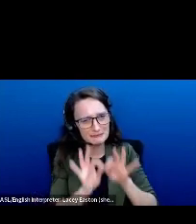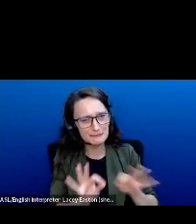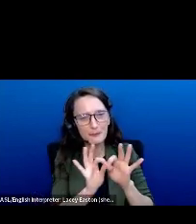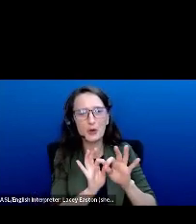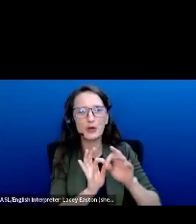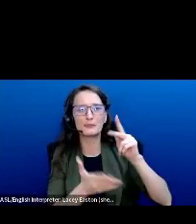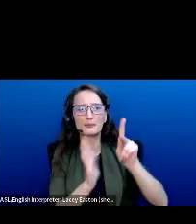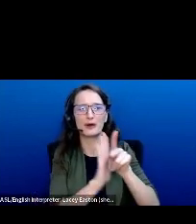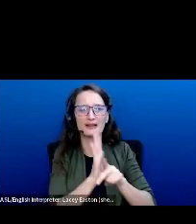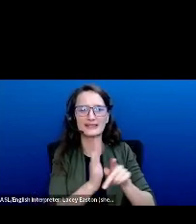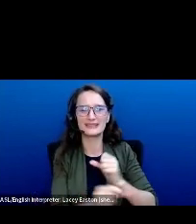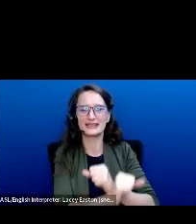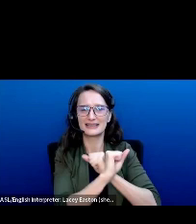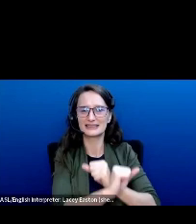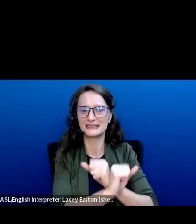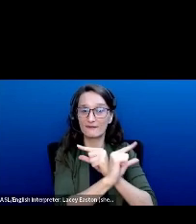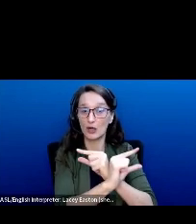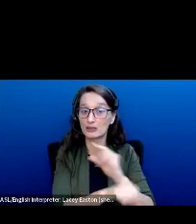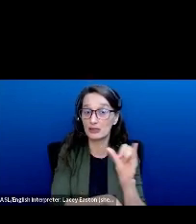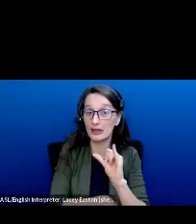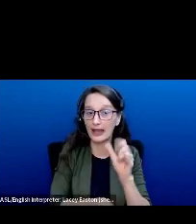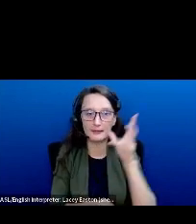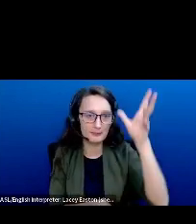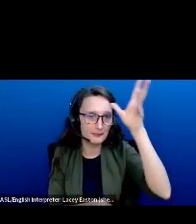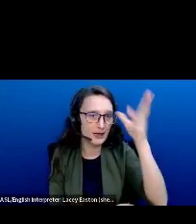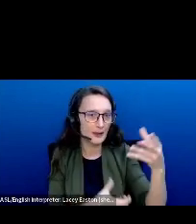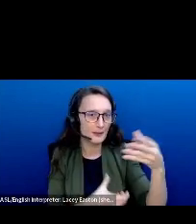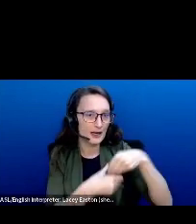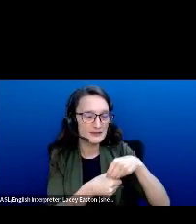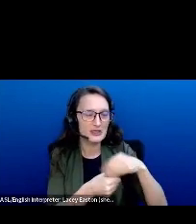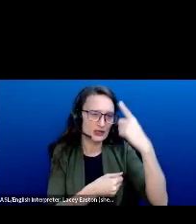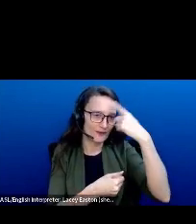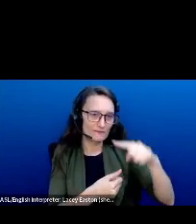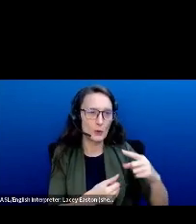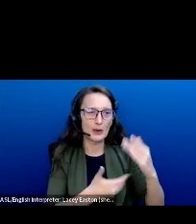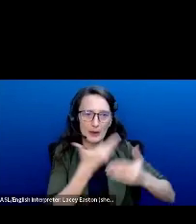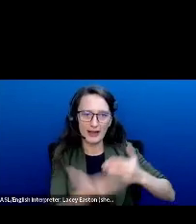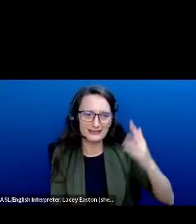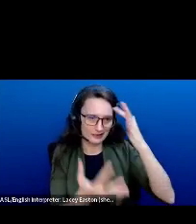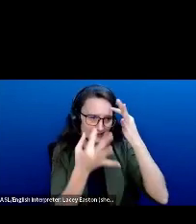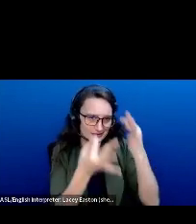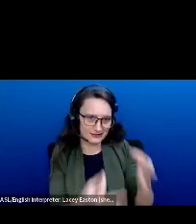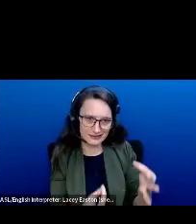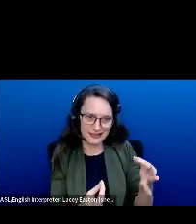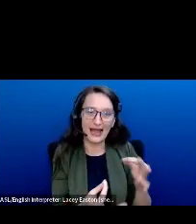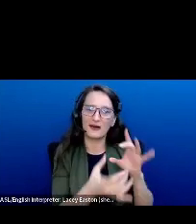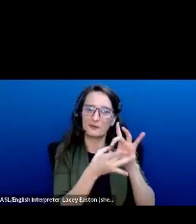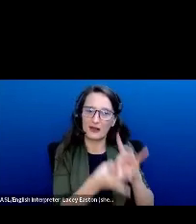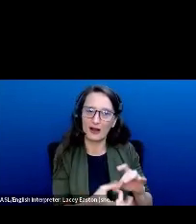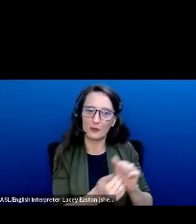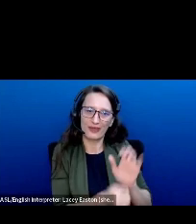la participación de los padres en los procesos de toma de decisiones con respecto al